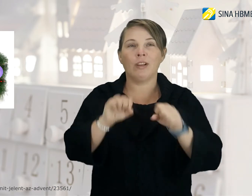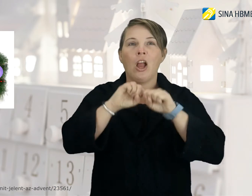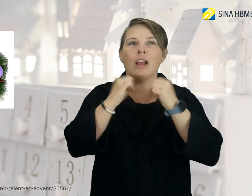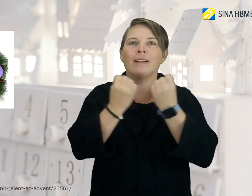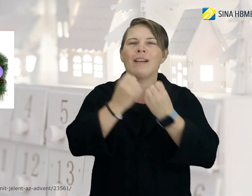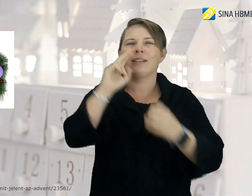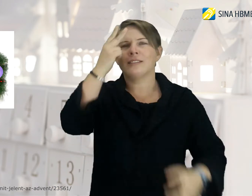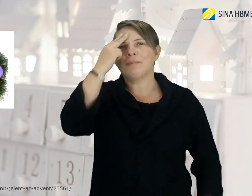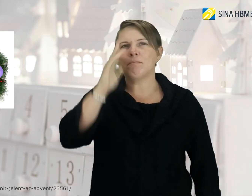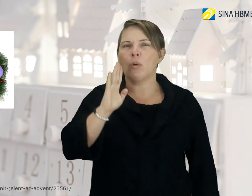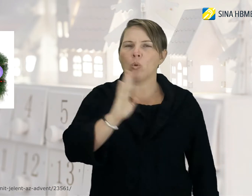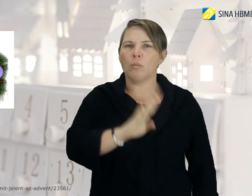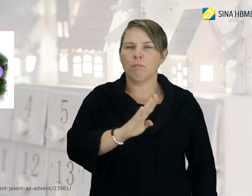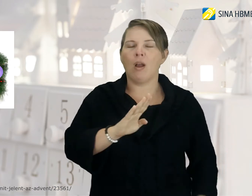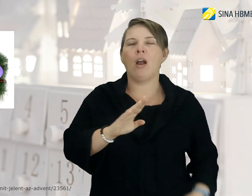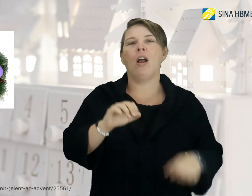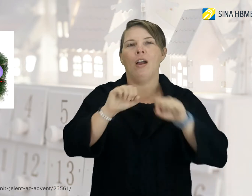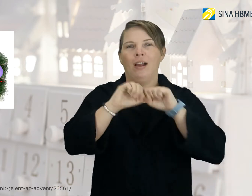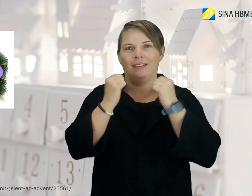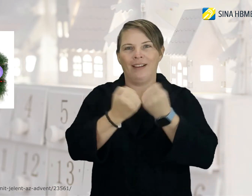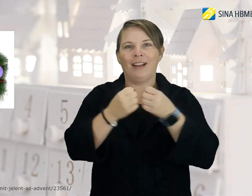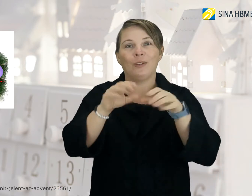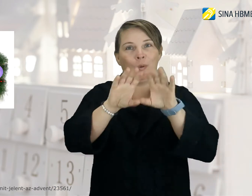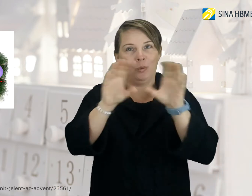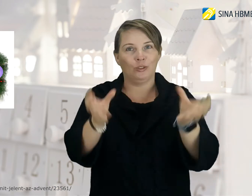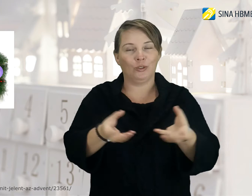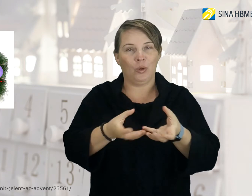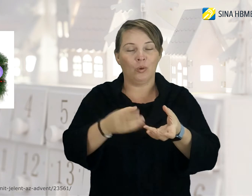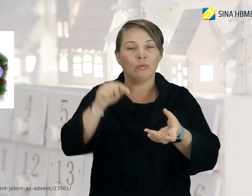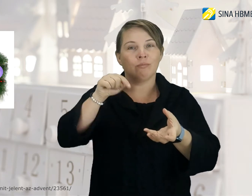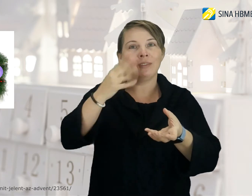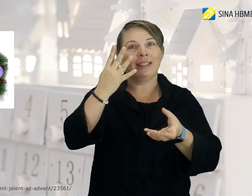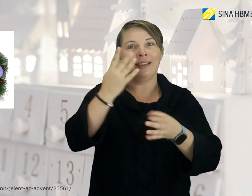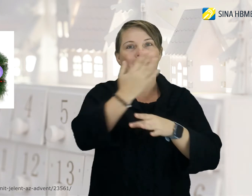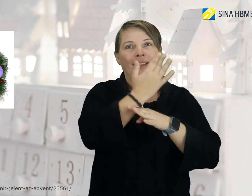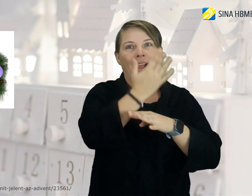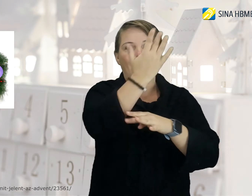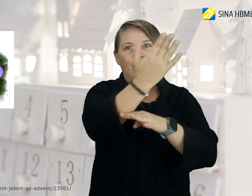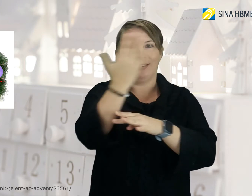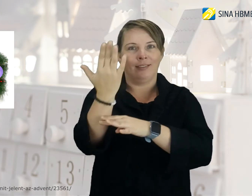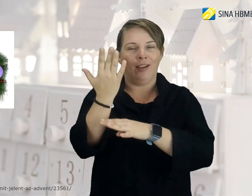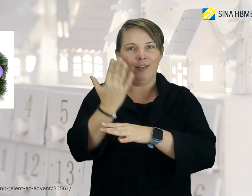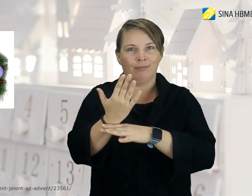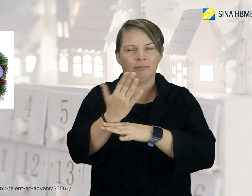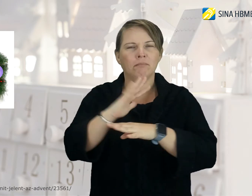Advent jellegzetes szimbóluma az adventi koszorú, melyen 4 gyertya van.